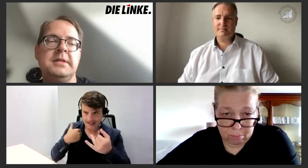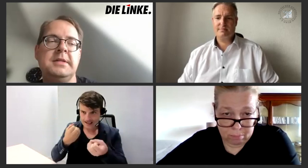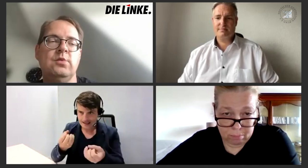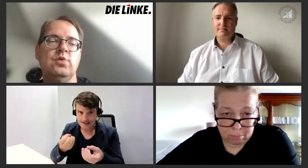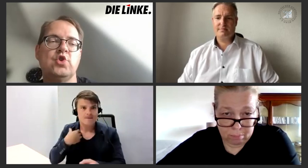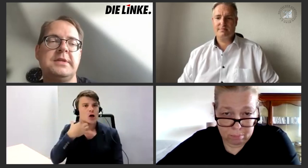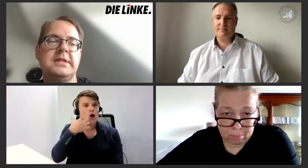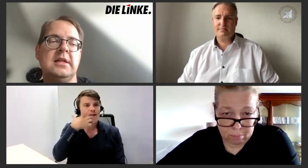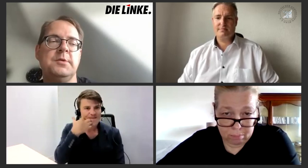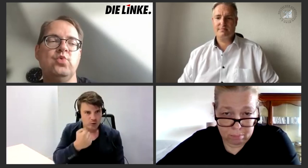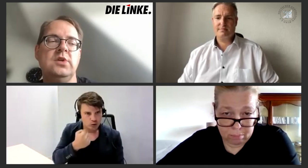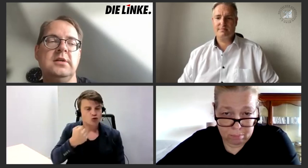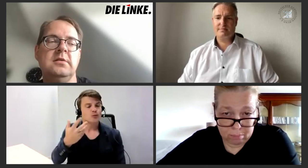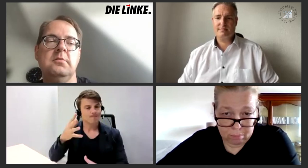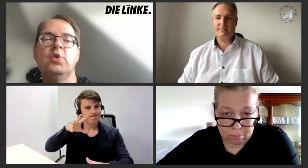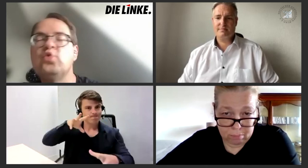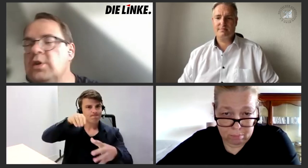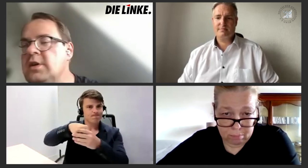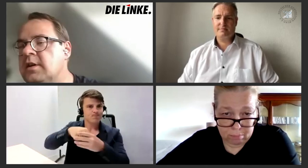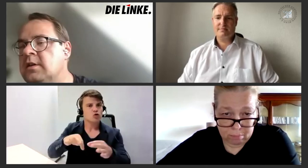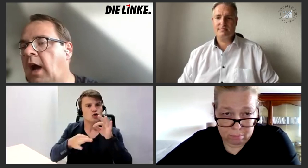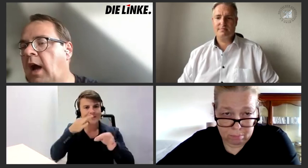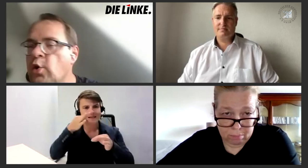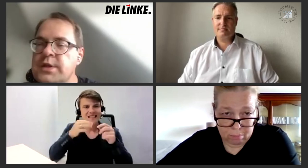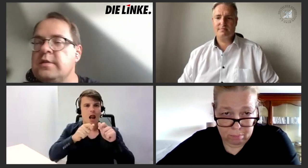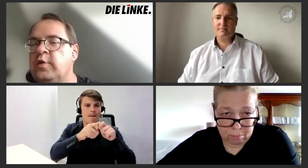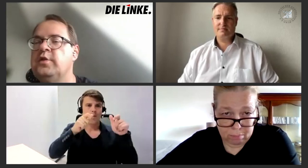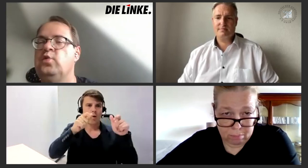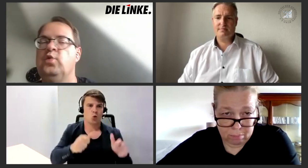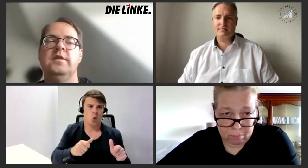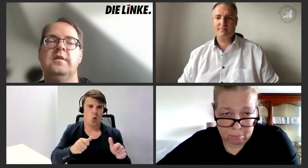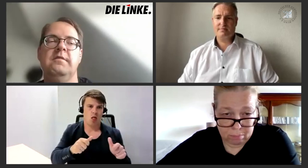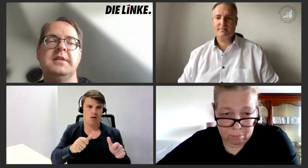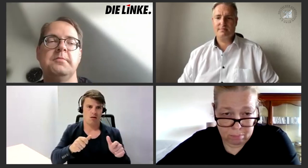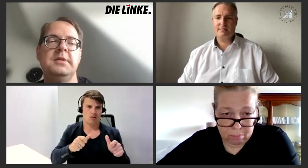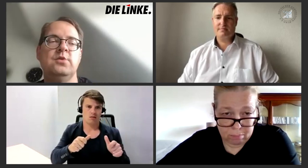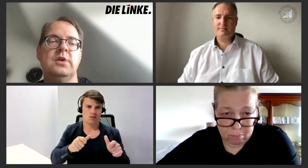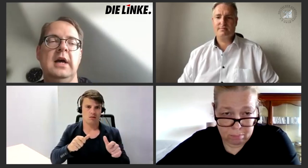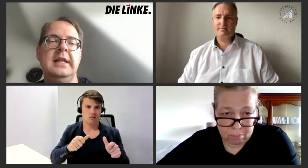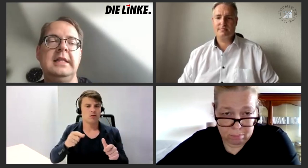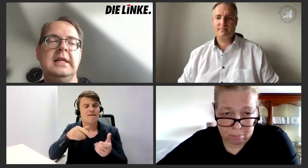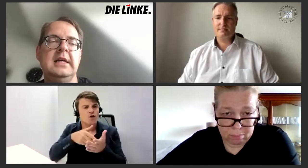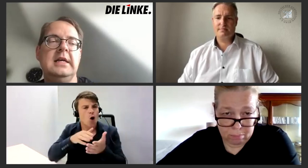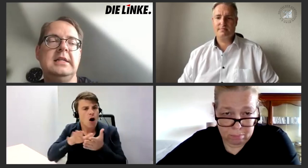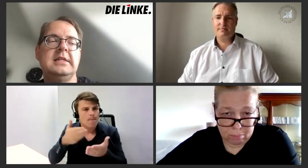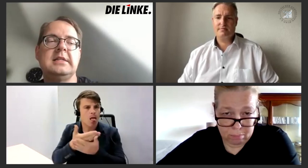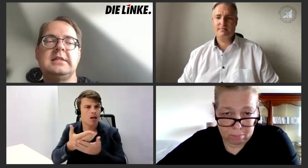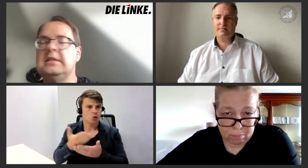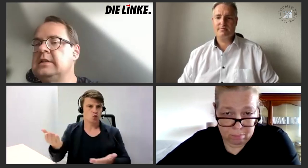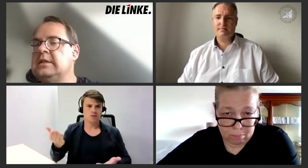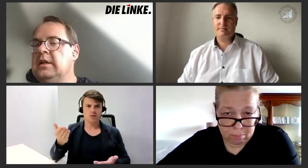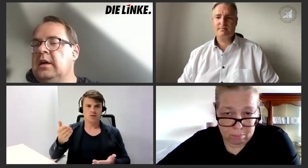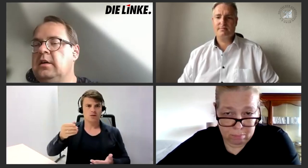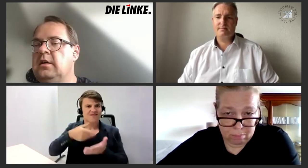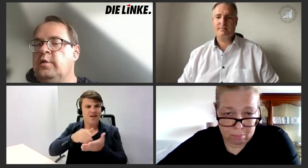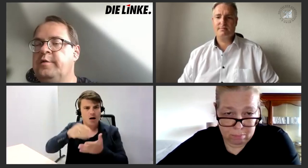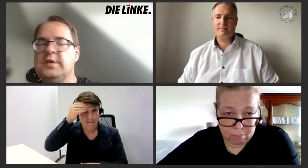wir uns für eine Implementierung spezieller Module in Aus-, Fort- und Weiterbildungen ein.